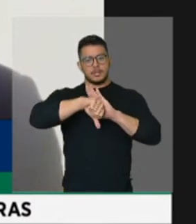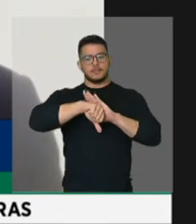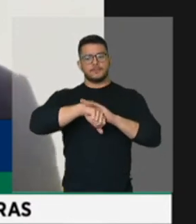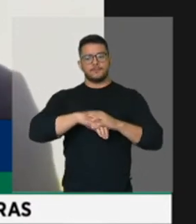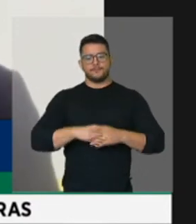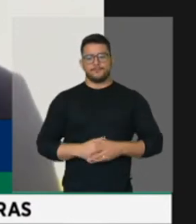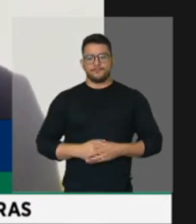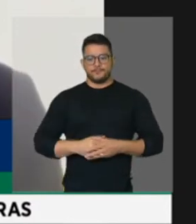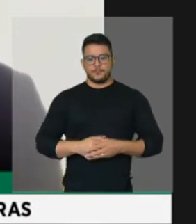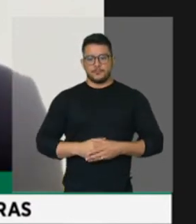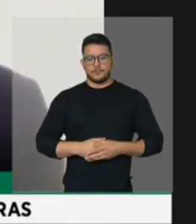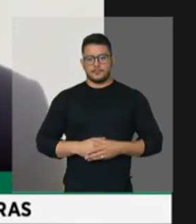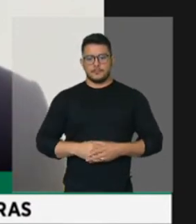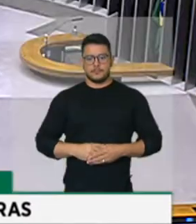RECONHECIDOS NOS SEUS REDUTOS. MAS HOJE A ELETROBRAS... HOJE